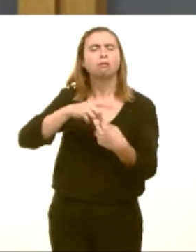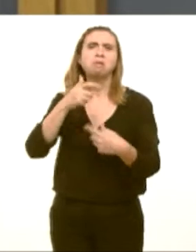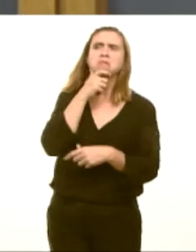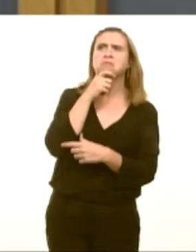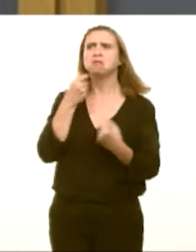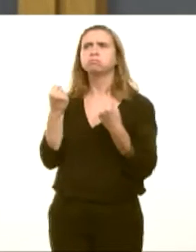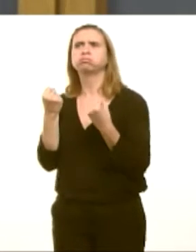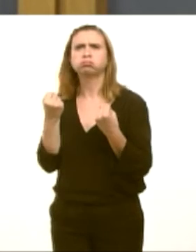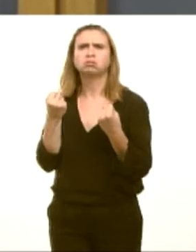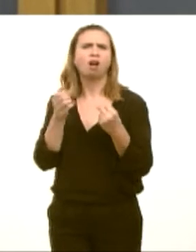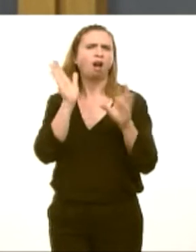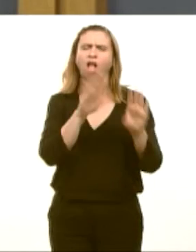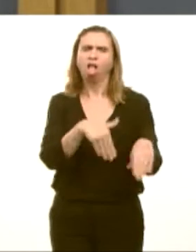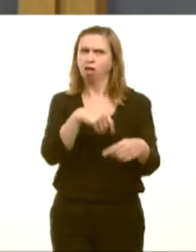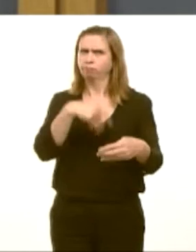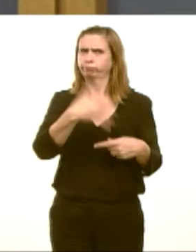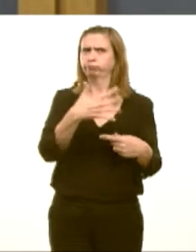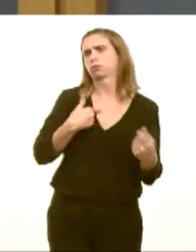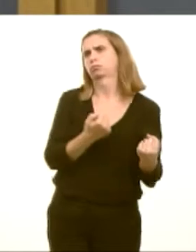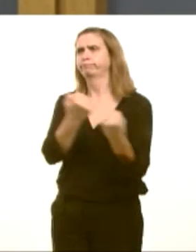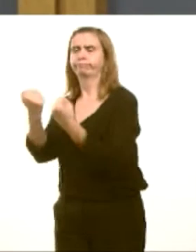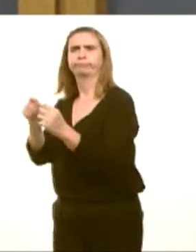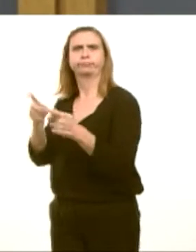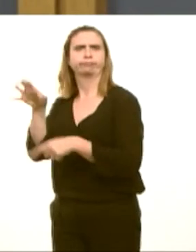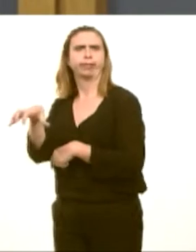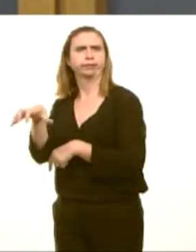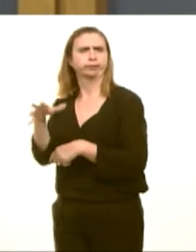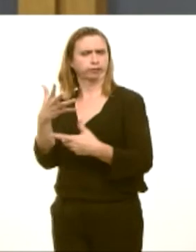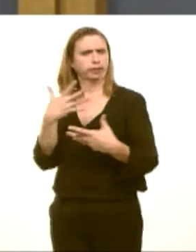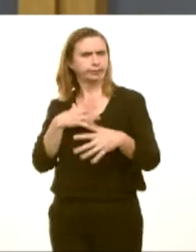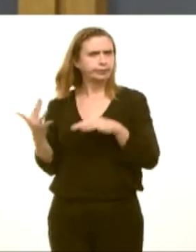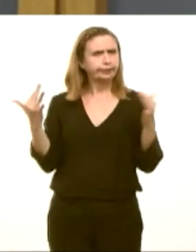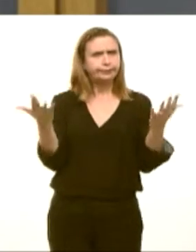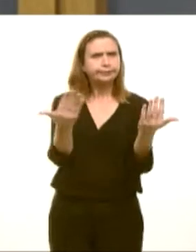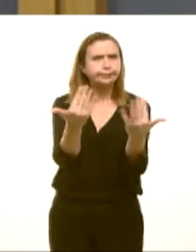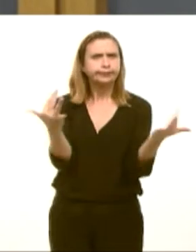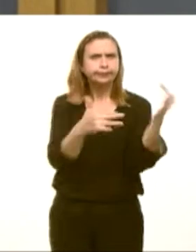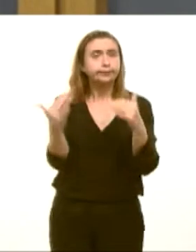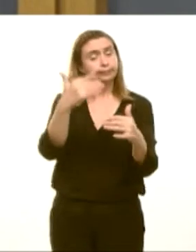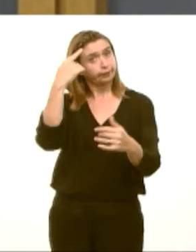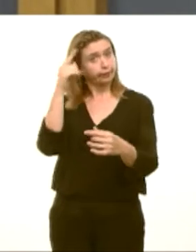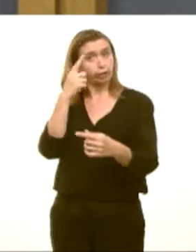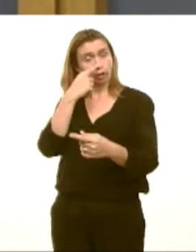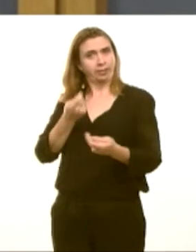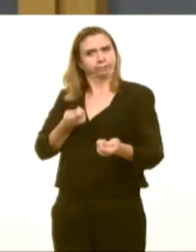a fyddaiín hyrwyddo cyflwyno parcio am ddim am gyfnod byr penodol mewn trefi, er mwyn ei gwneud hiín haws i bobl ddefnyddioír stryd fawr?